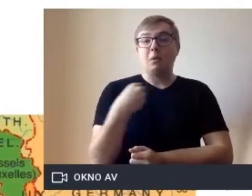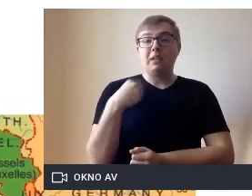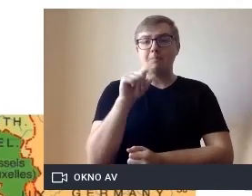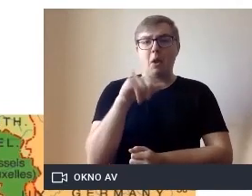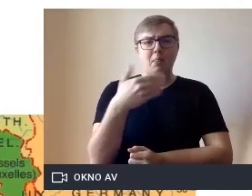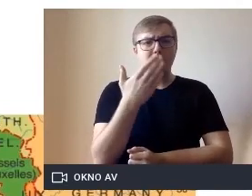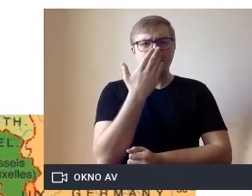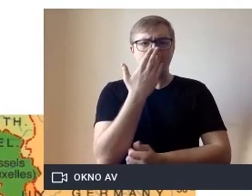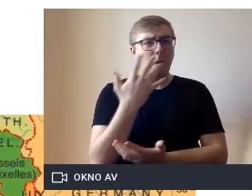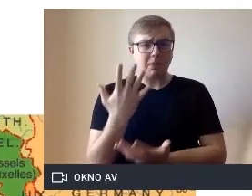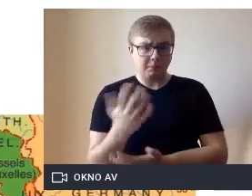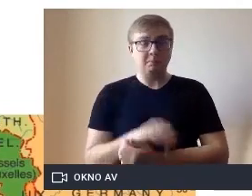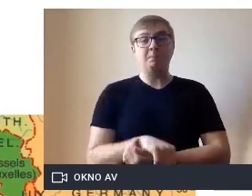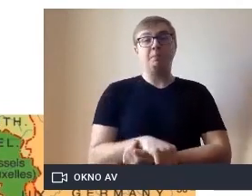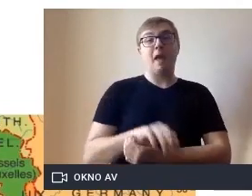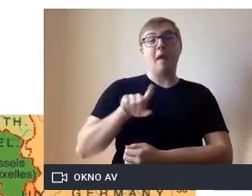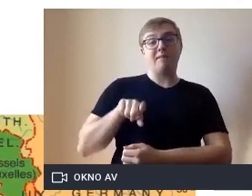W PJM: